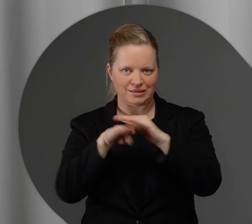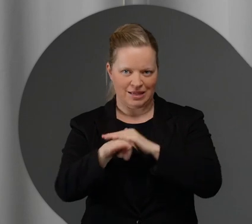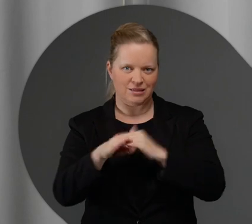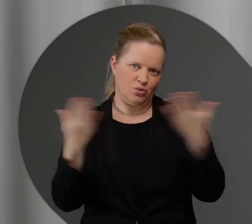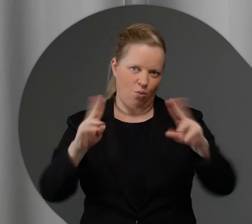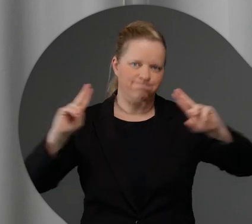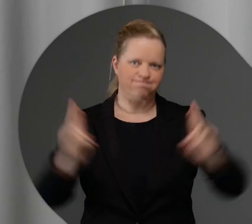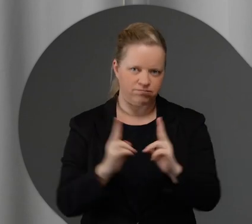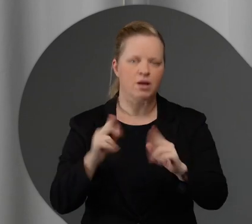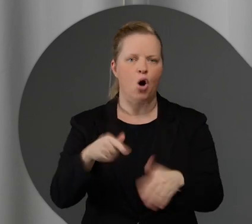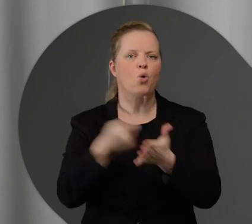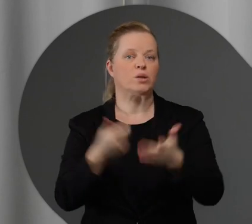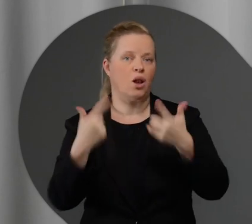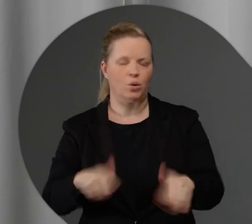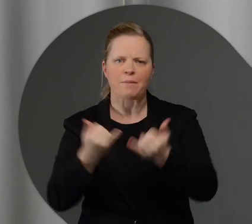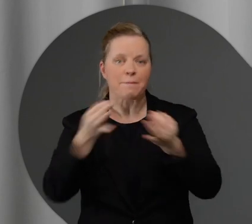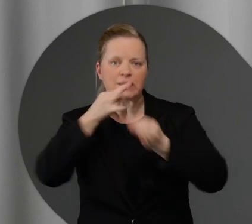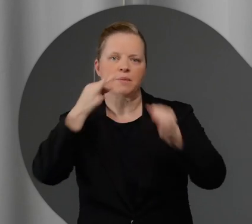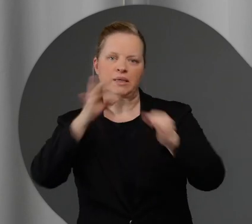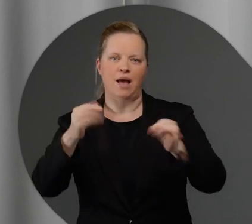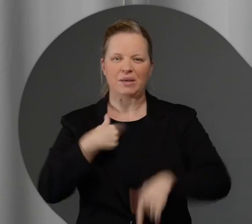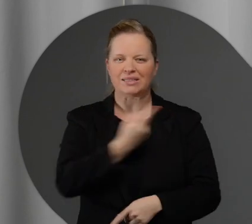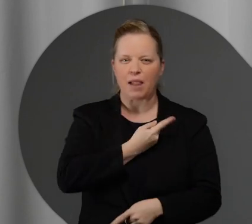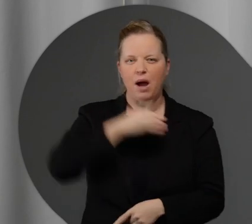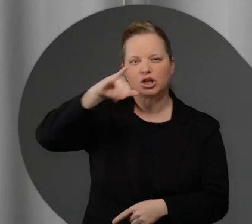der ist kostenlos und wird immer besser, aber ich bin Jaws mehr gewohnt, also ja.